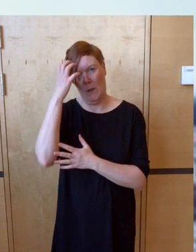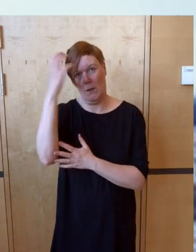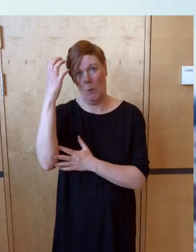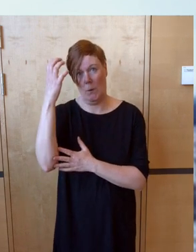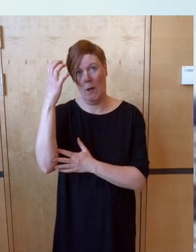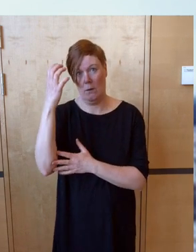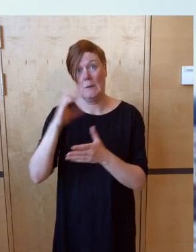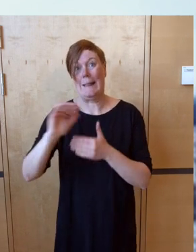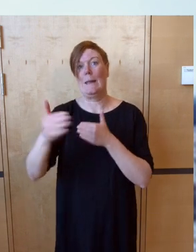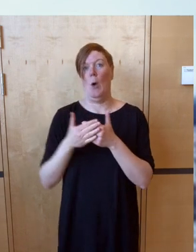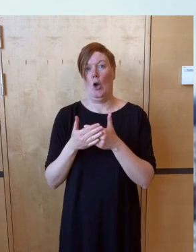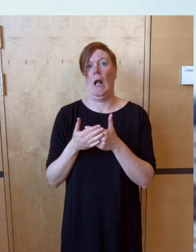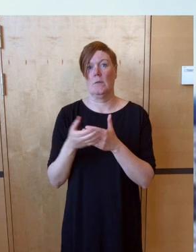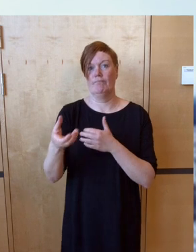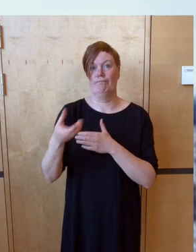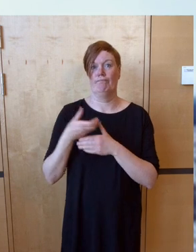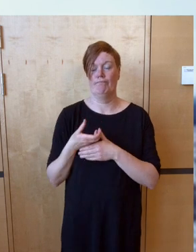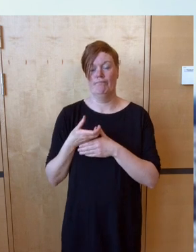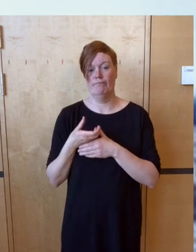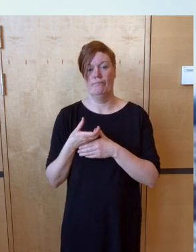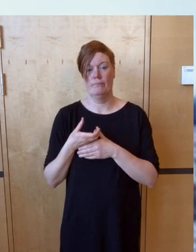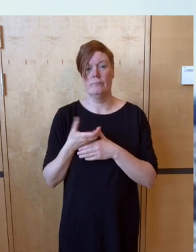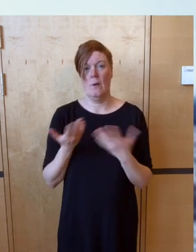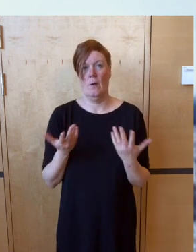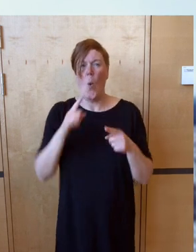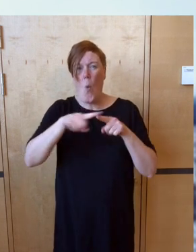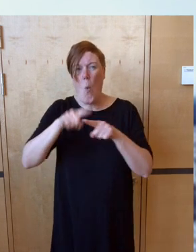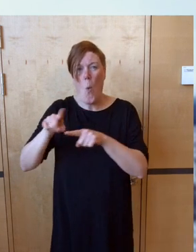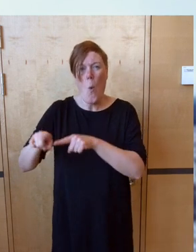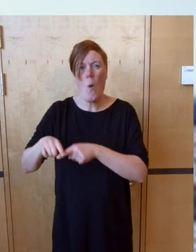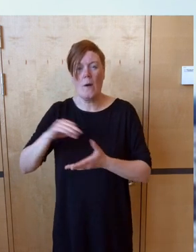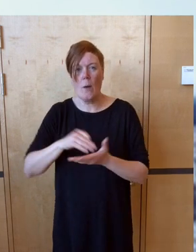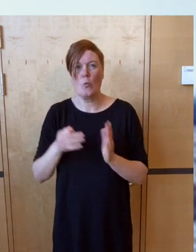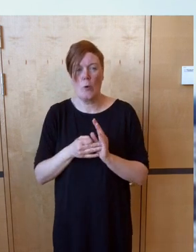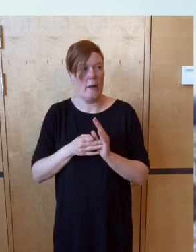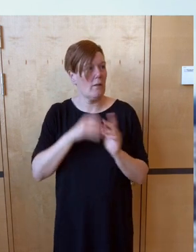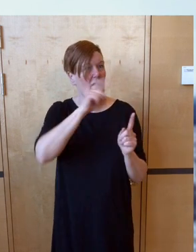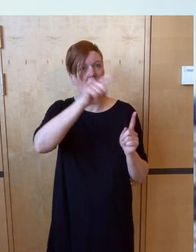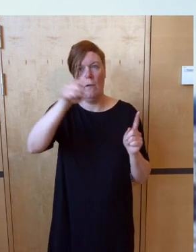Så otroligt mycket projekt Runt om i kommunen och här kommer att fortsätta så det är viktigt